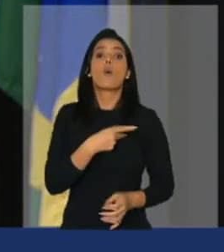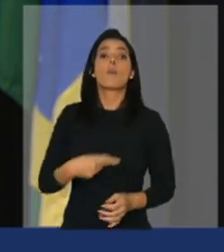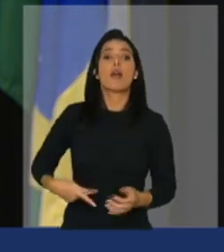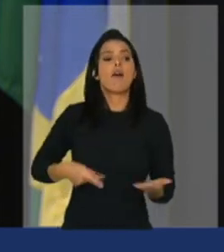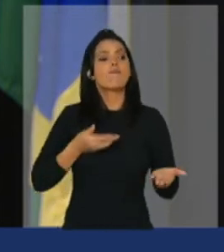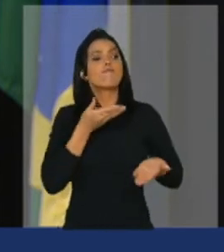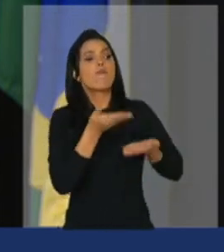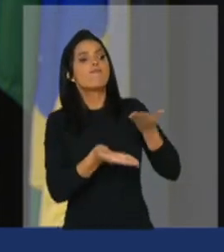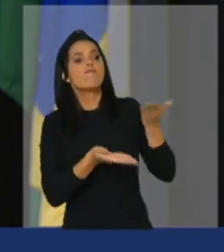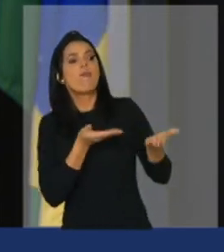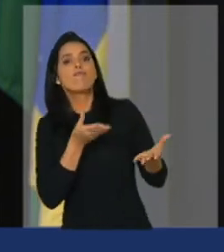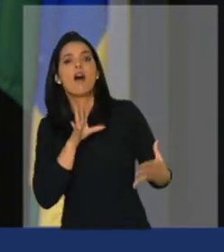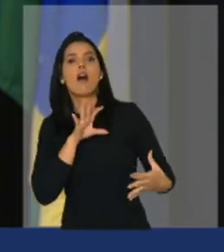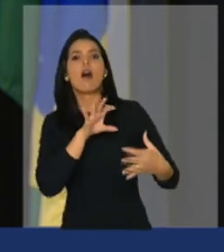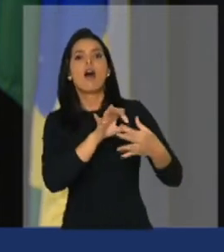INTERFERÊNCIAS NA CÂMARA DOS DEPUTADOS, NÃO BASTASSE